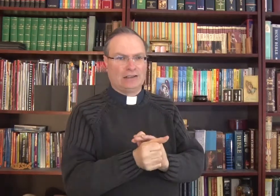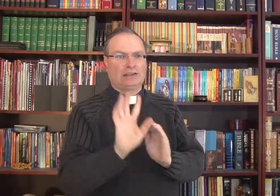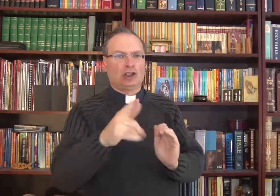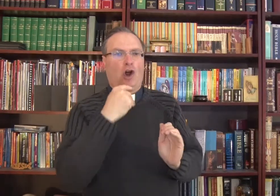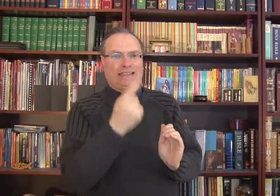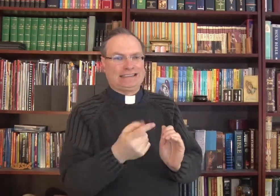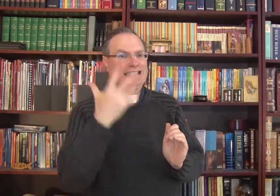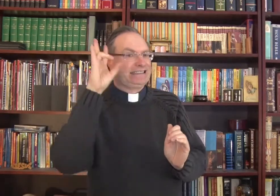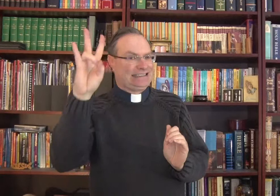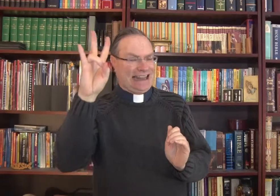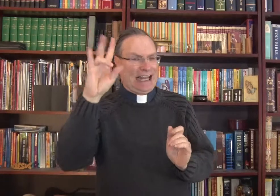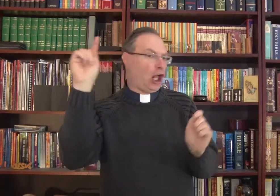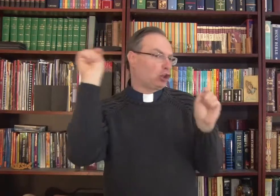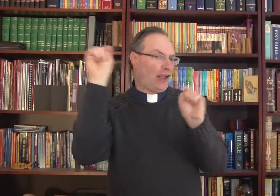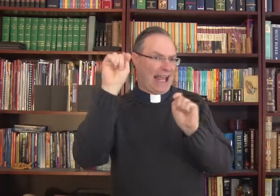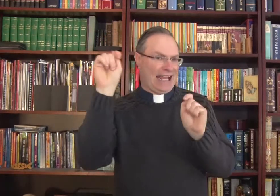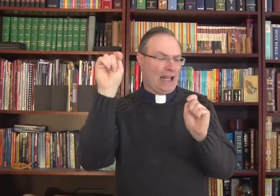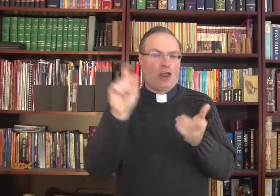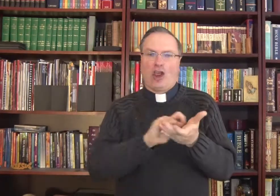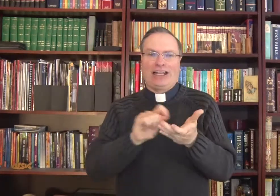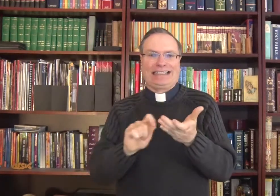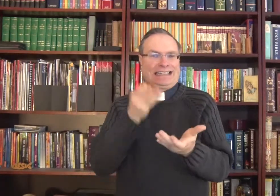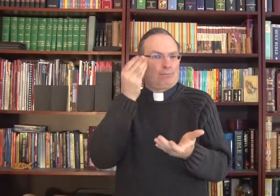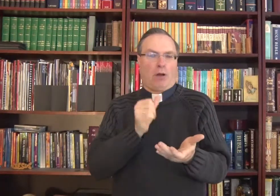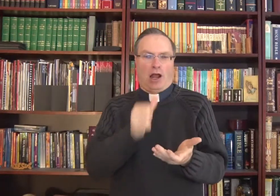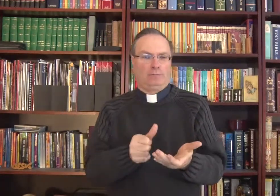ce qu'ont dit les sept tonnerres, ne l'écris pas.»